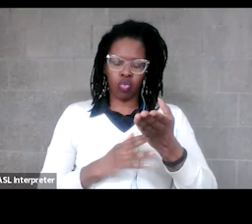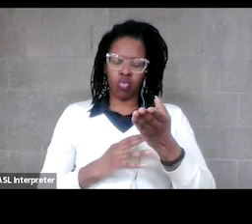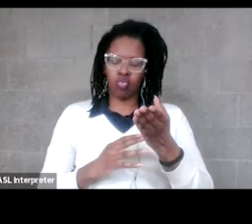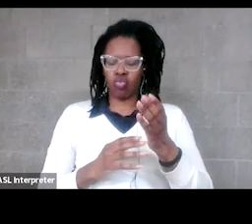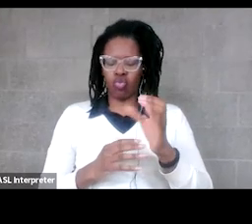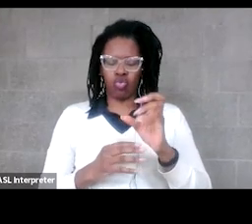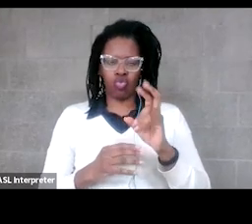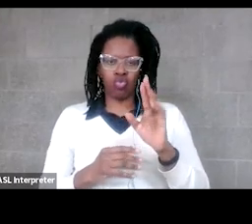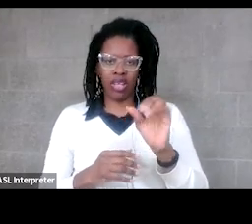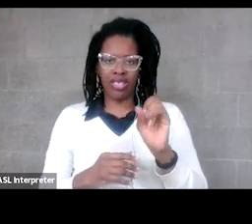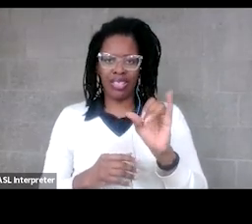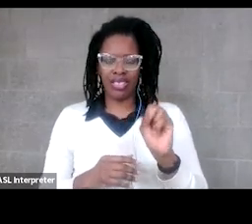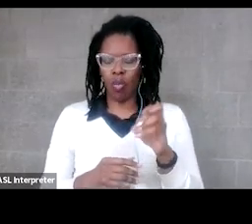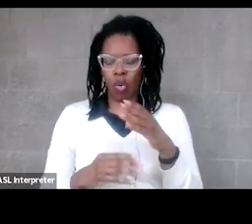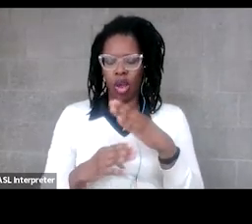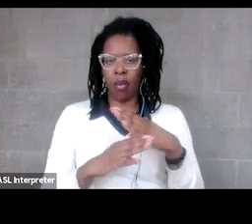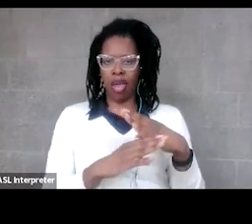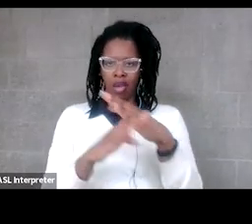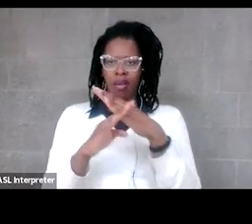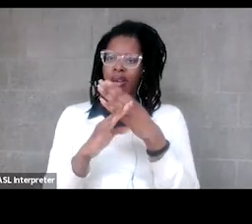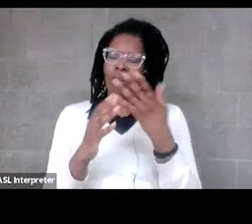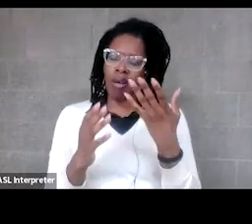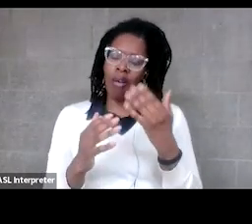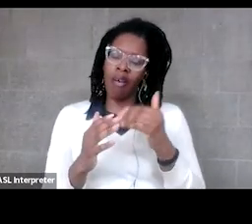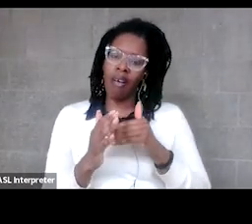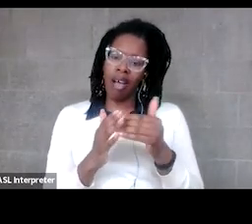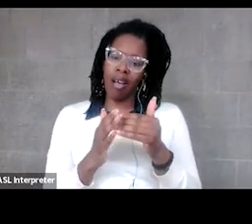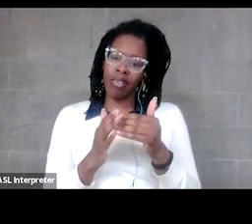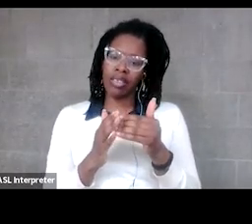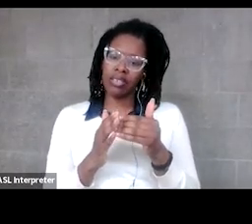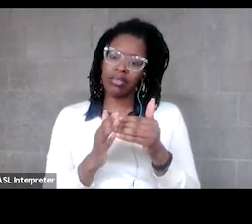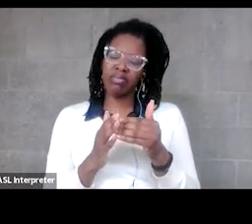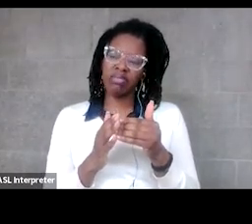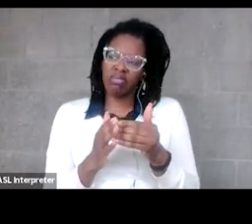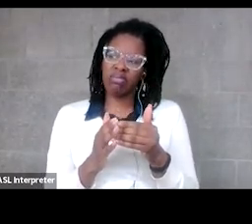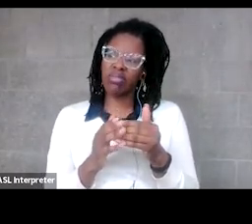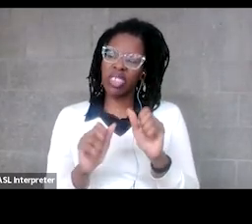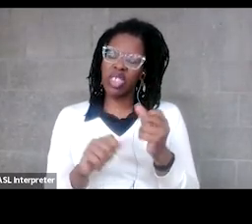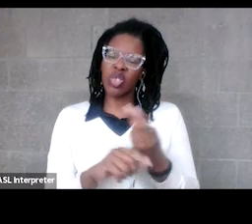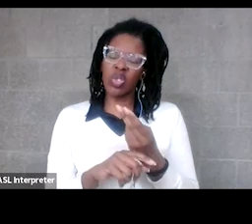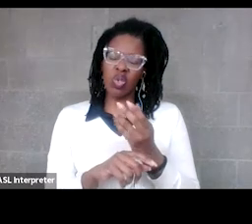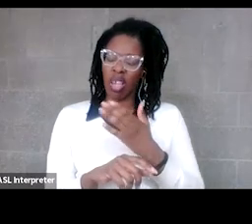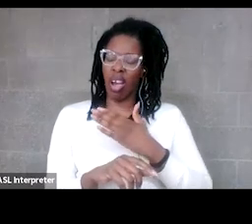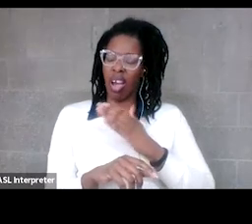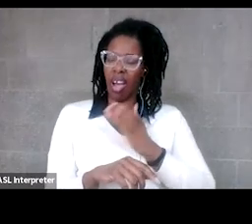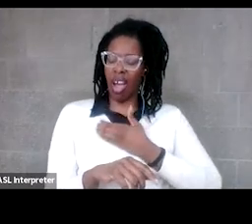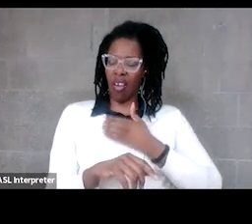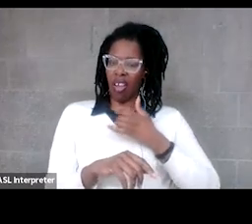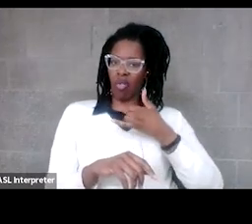Lo que a menudo hacemos es dejar que nuestros clientes usen nuestros teléfonos, los trasladamos con nuestra furgoneta,